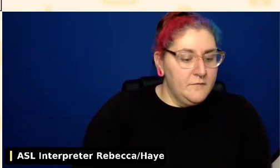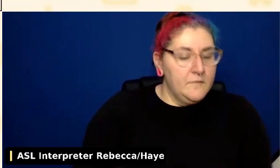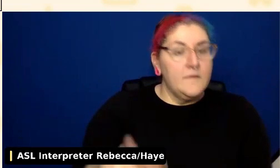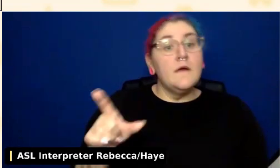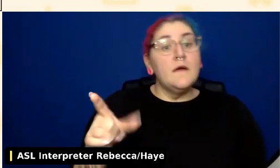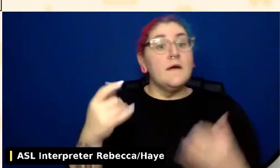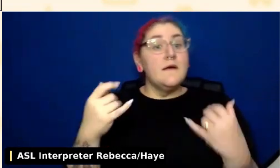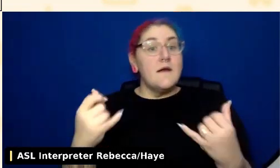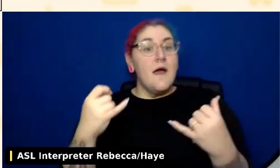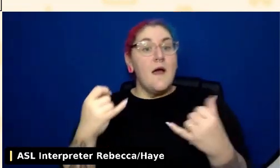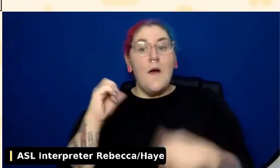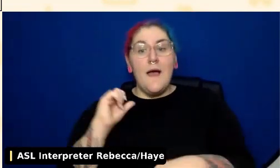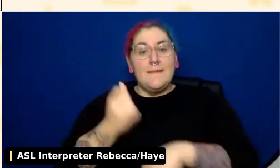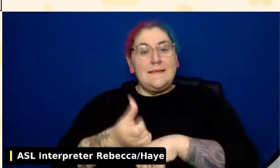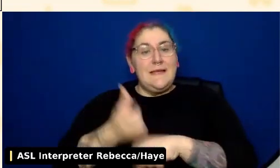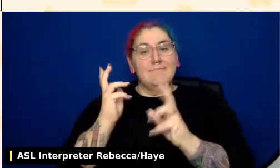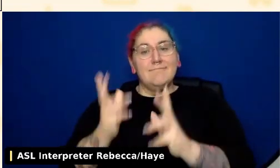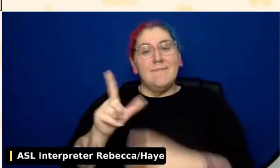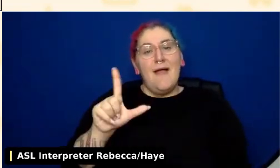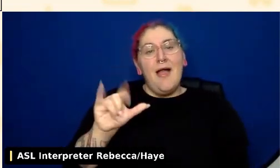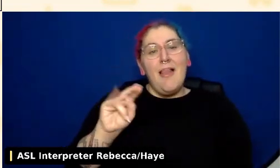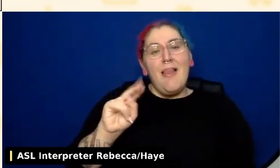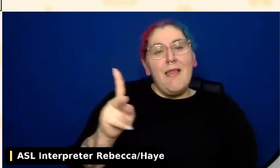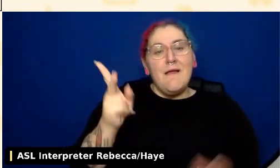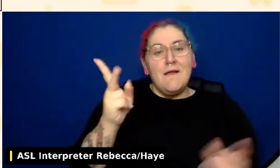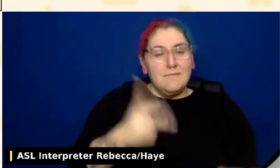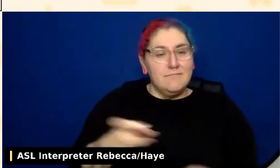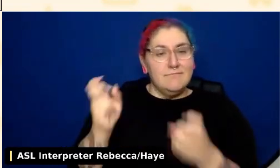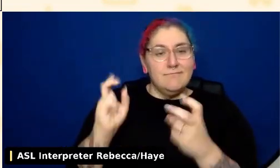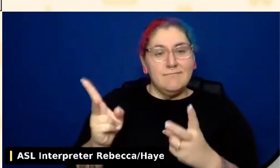Entonces, si alguien quiere tomar las diapositivas, puede hacerlo desde aquí. Sí.